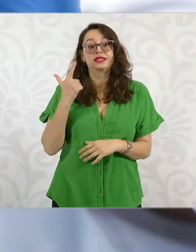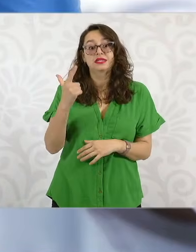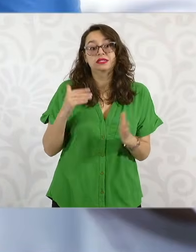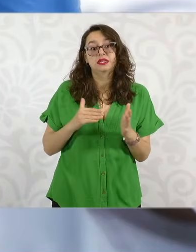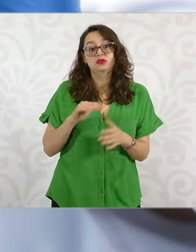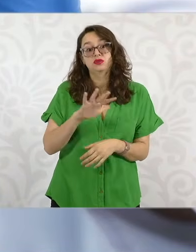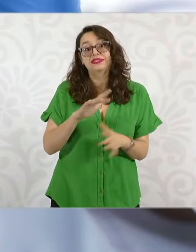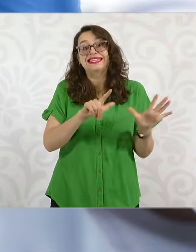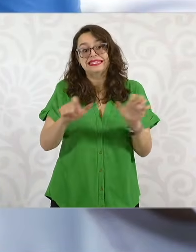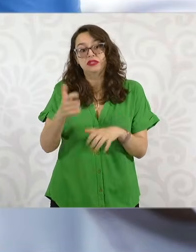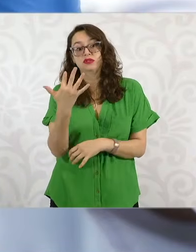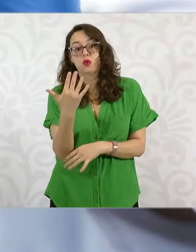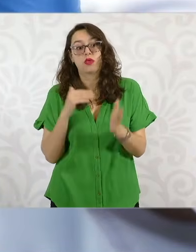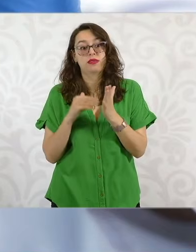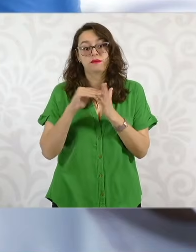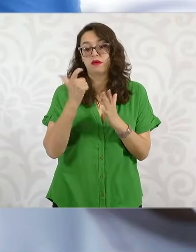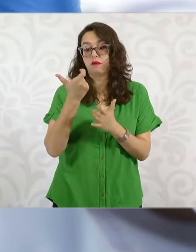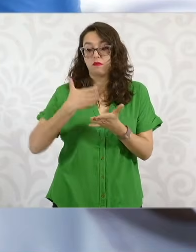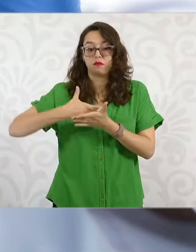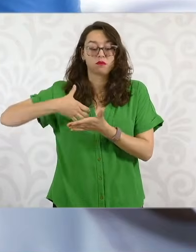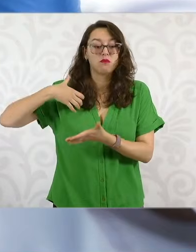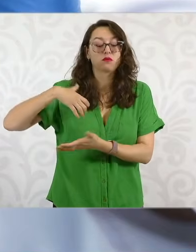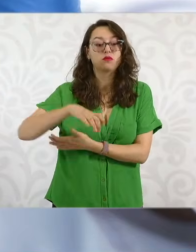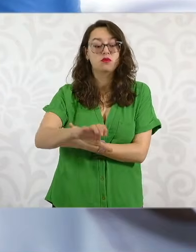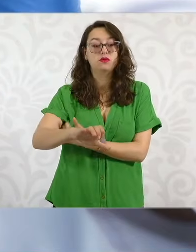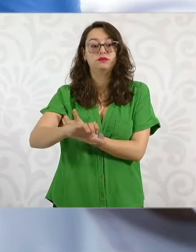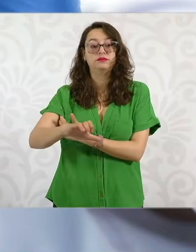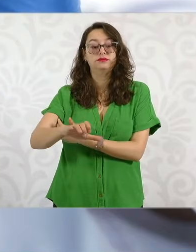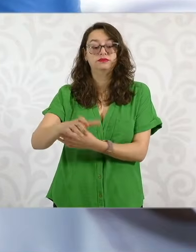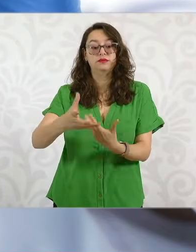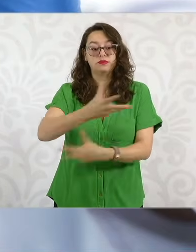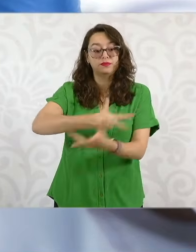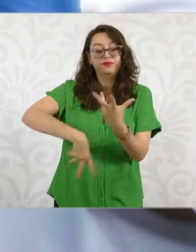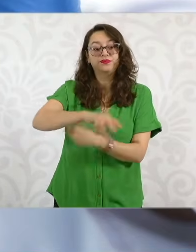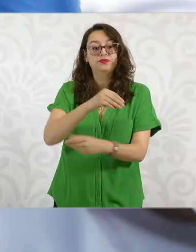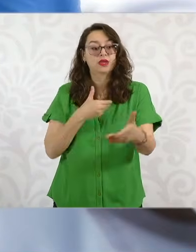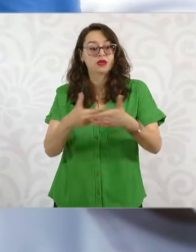habrá de preservar y de evolucionar la tecnología tanto para el desarrollo como para la manufactura.